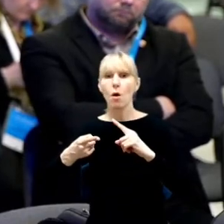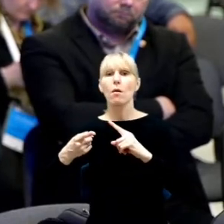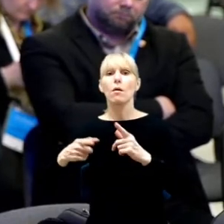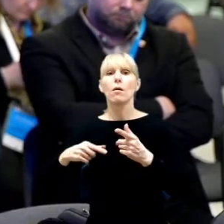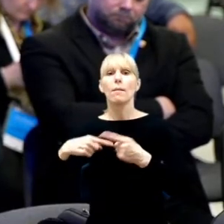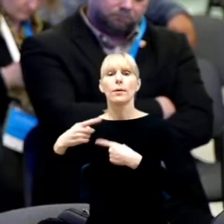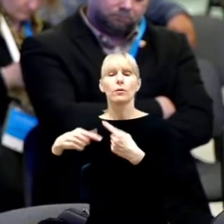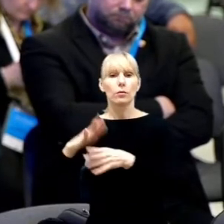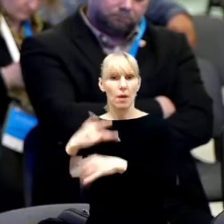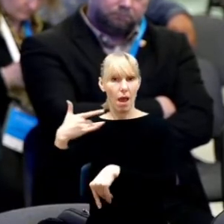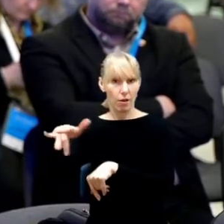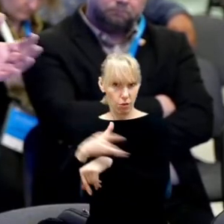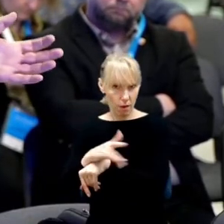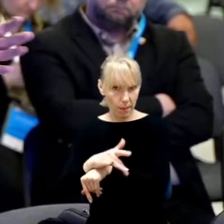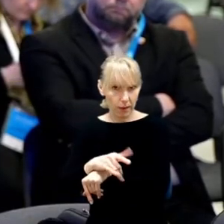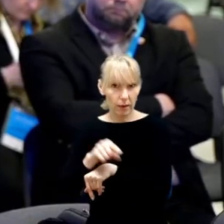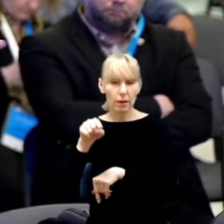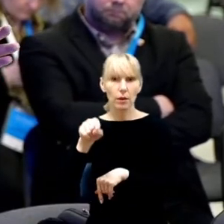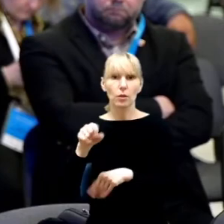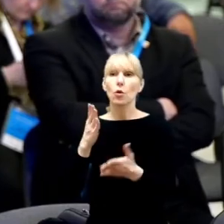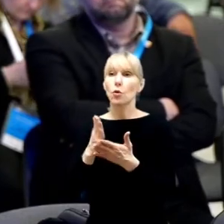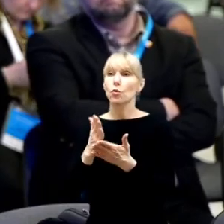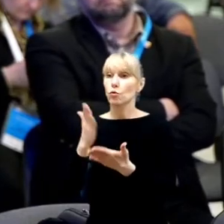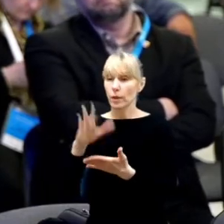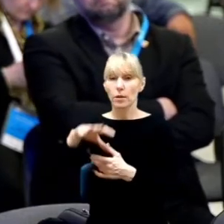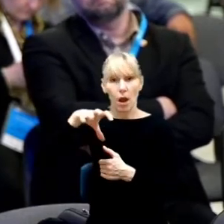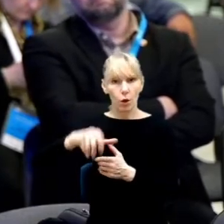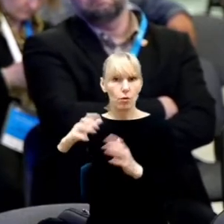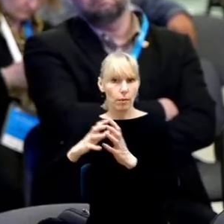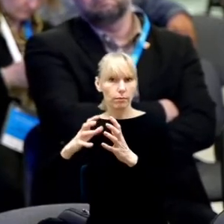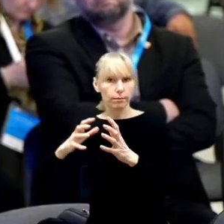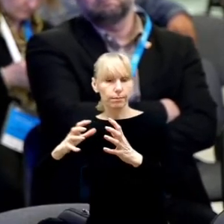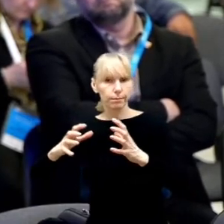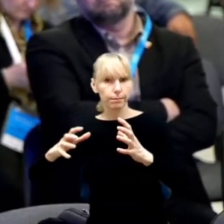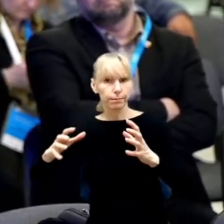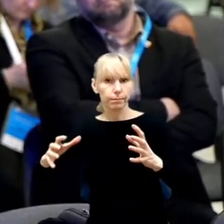których będzie nam przyrastało w strukturze demograficznej naszego kraju.